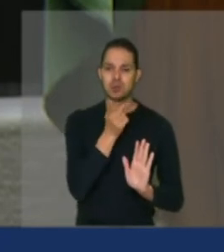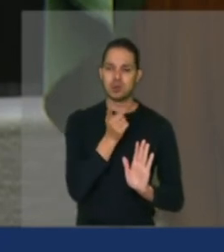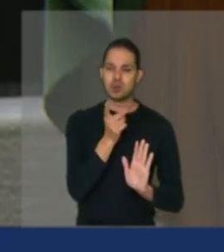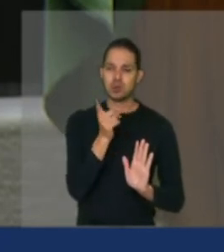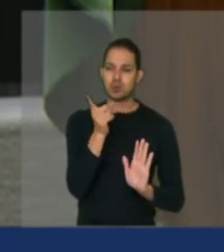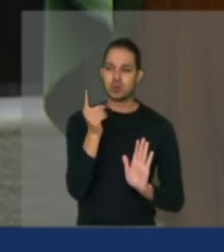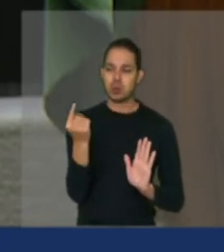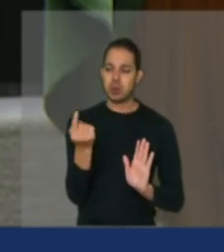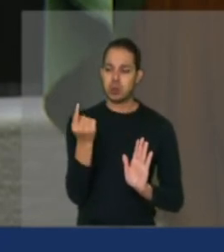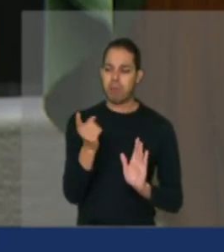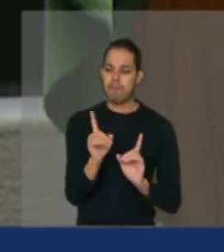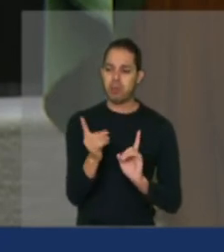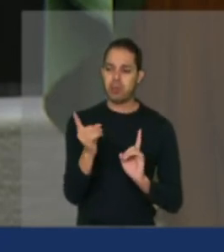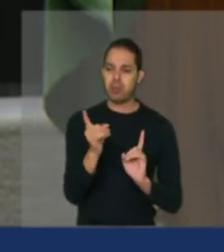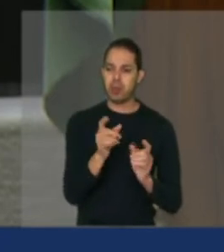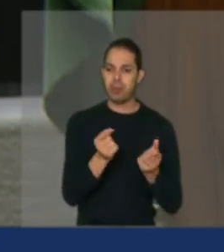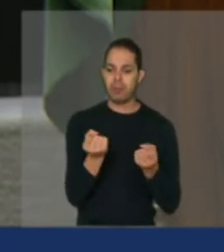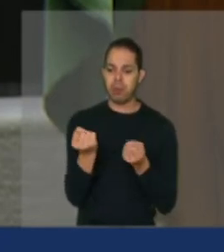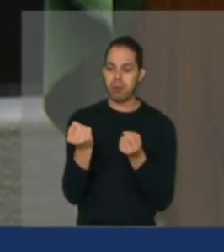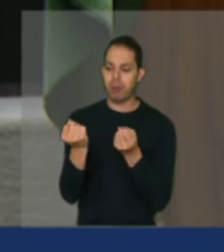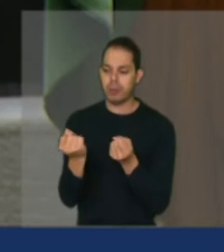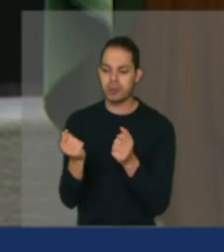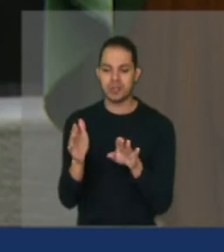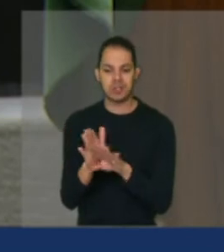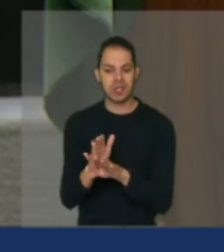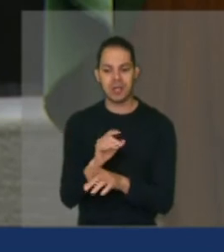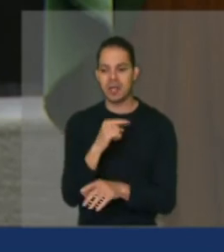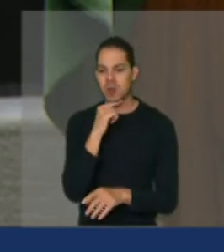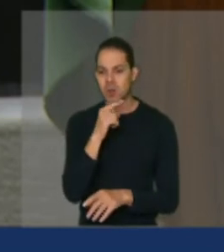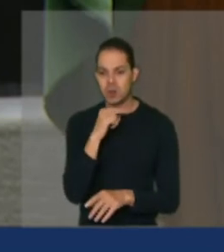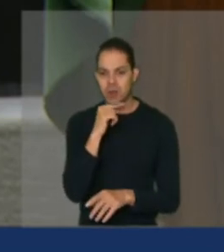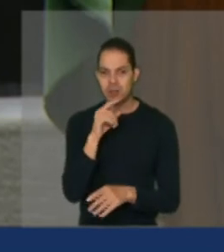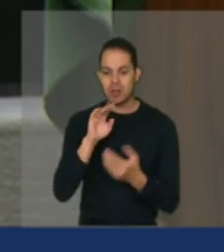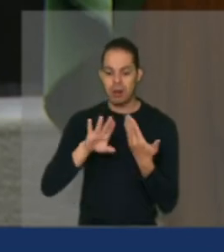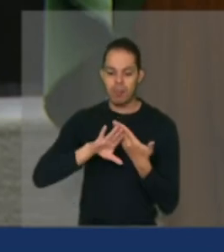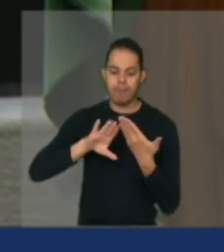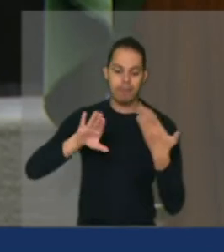TERRESTRE, É SEPARADO DO RESTO DO TERRITÓRIO NACIONAL PELO RIO AMAZONAS E NÃO É UM